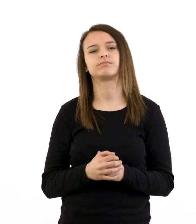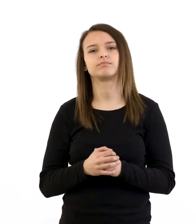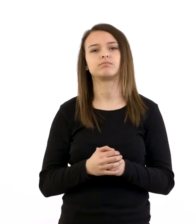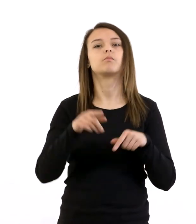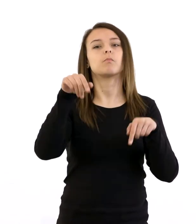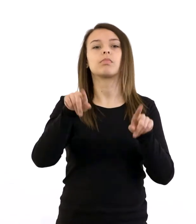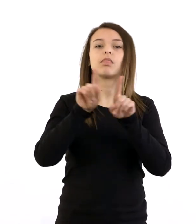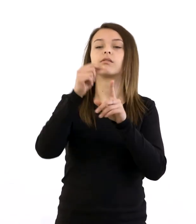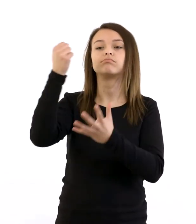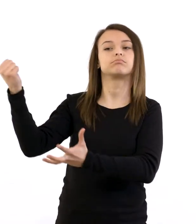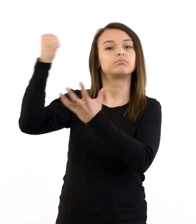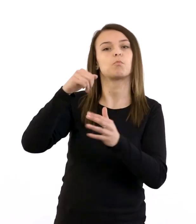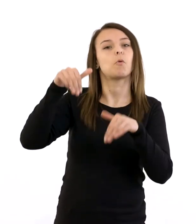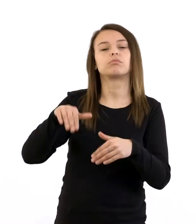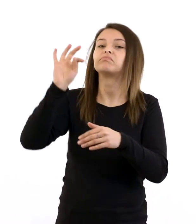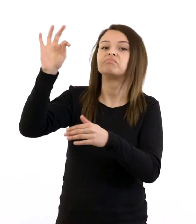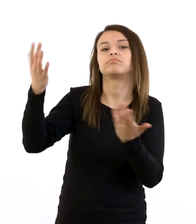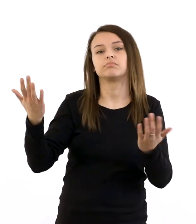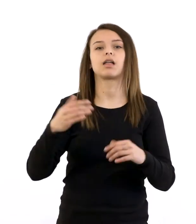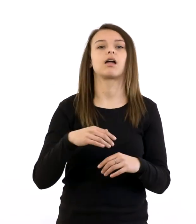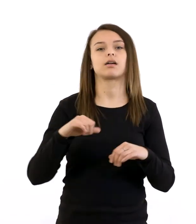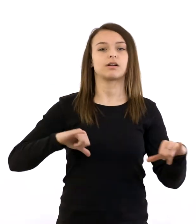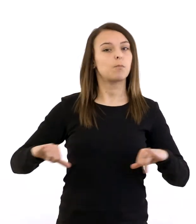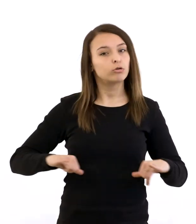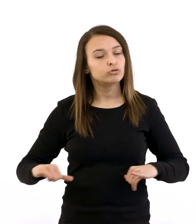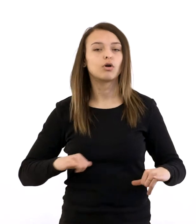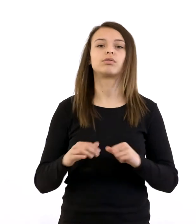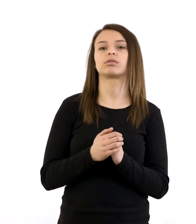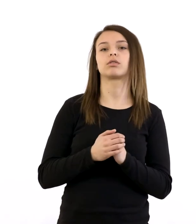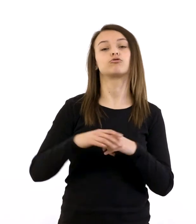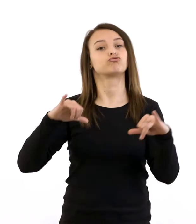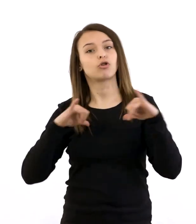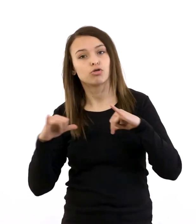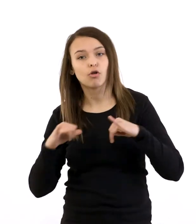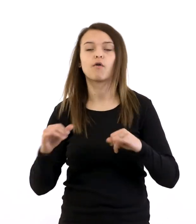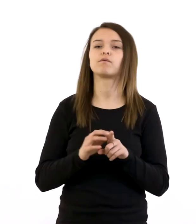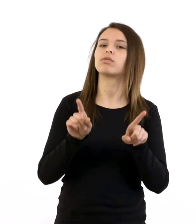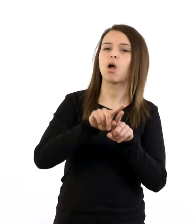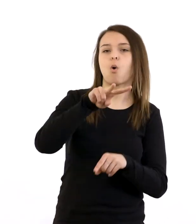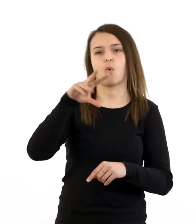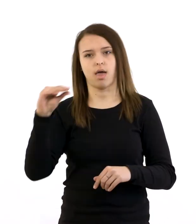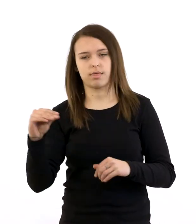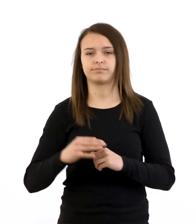Mogą pochodzić ze środków samorządowych, rządowych lub unijnych.